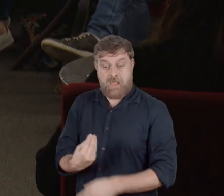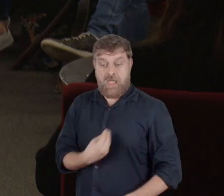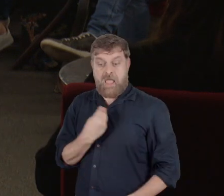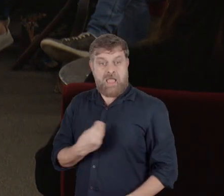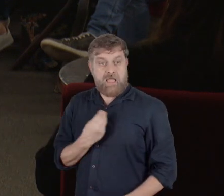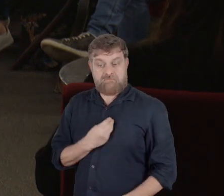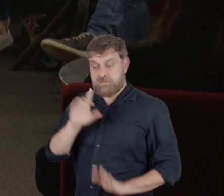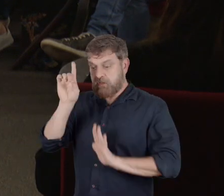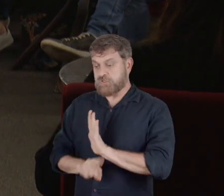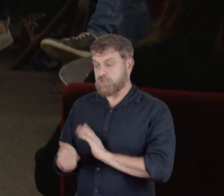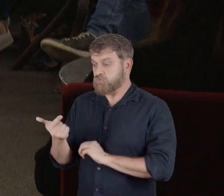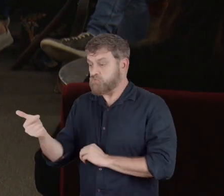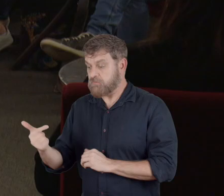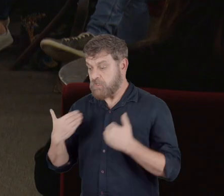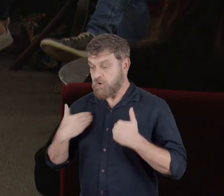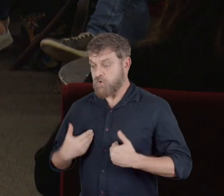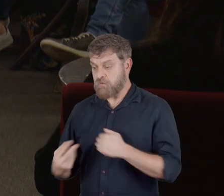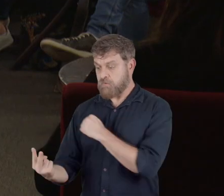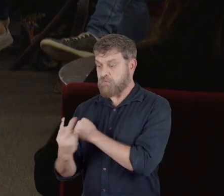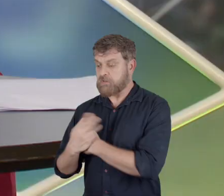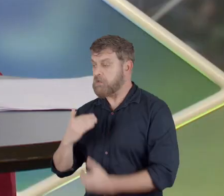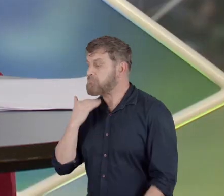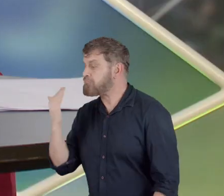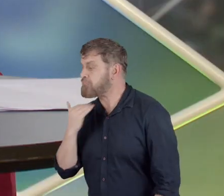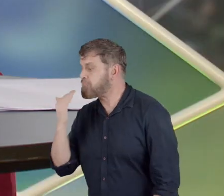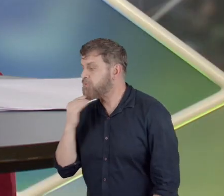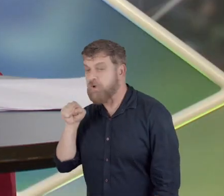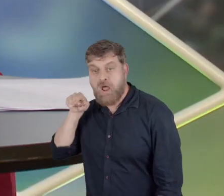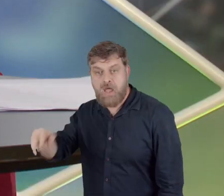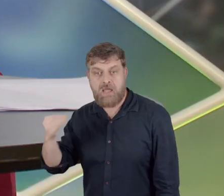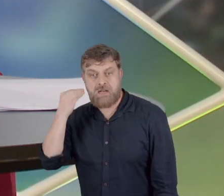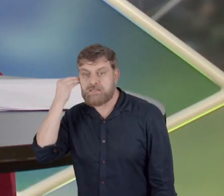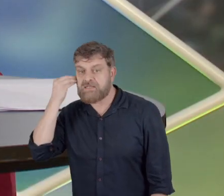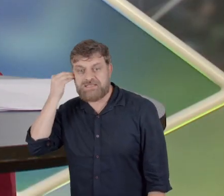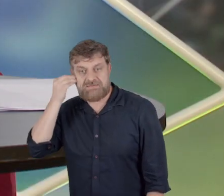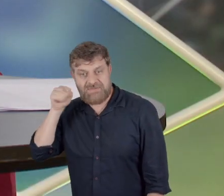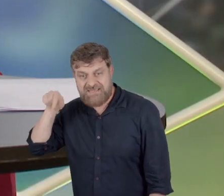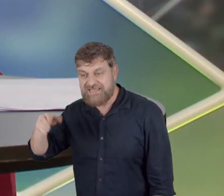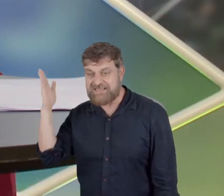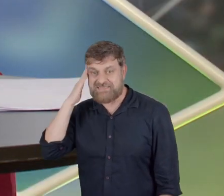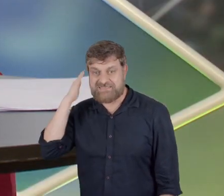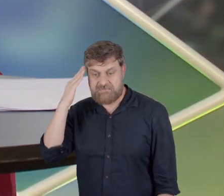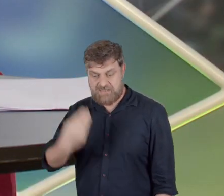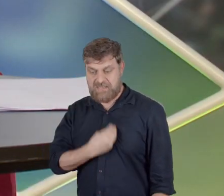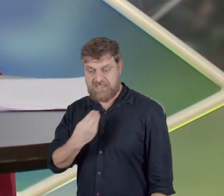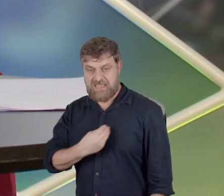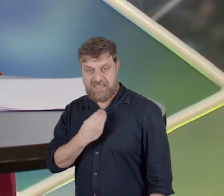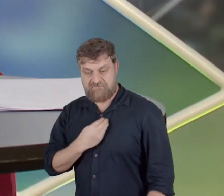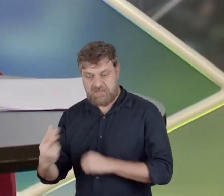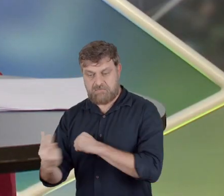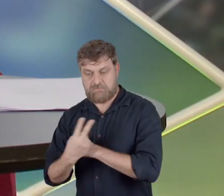nem à integridade do corpo, ele não tem a experiência de alguém que tem direito à integridade da vida,